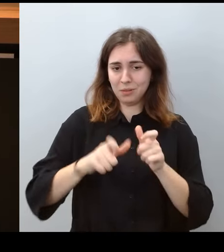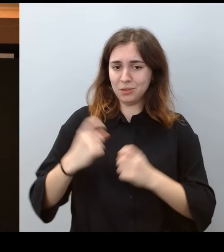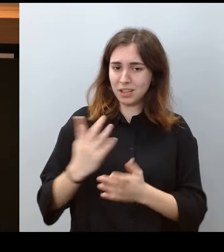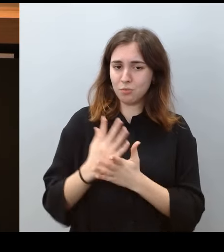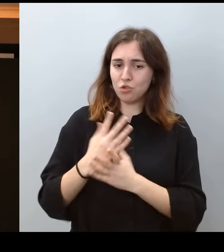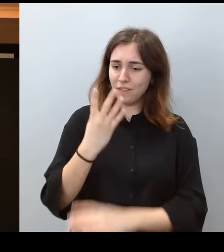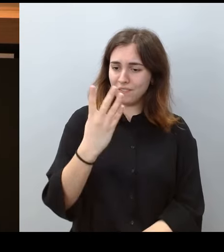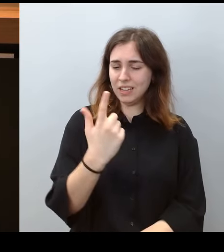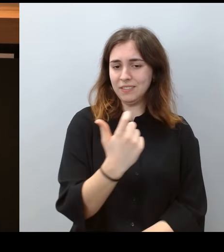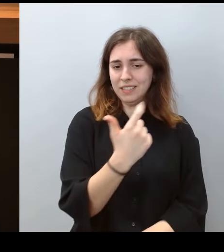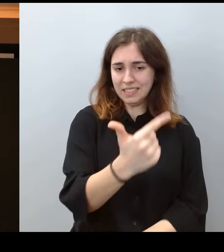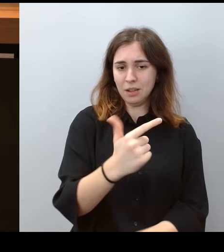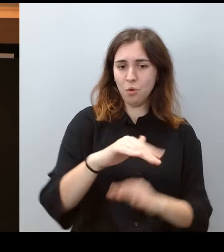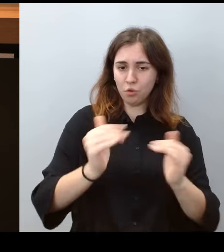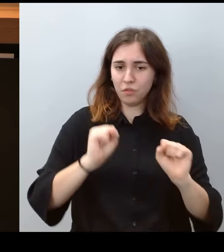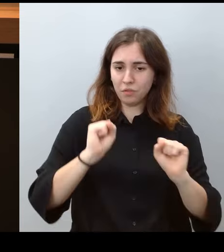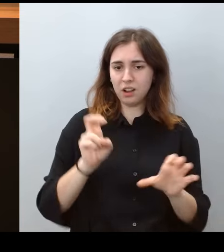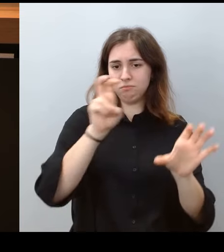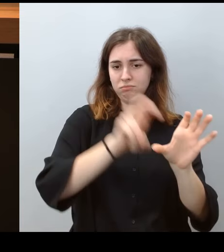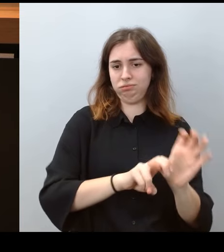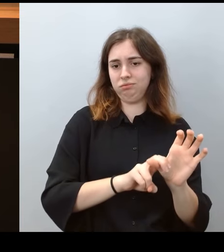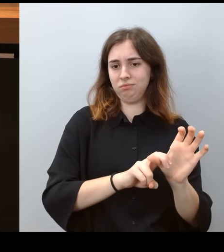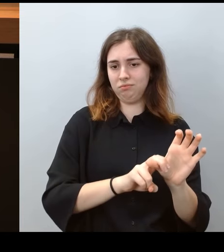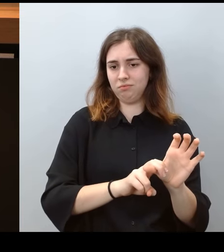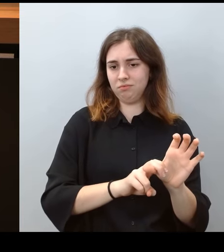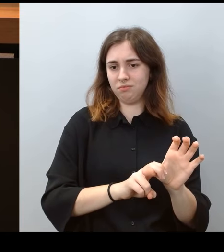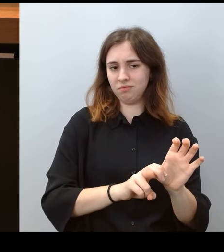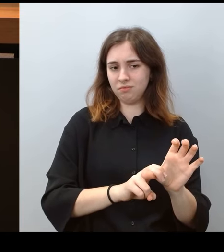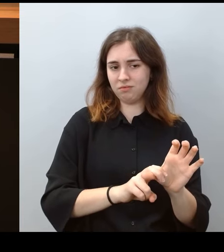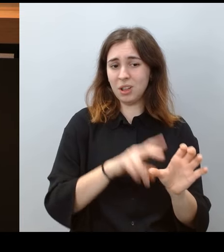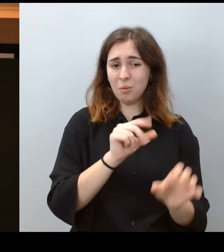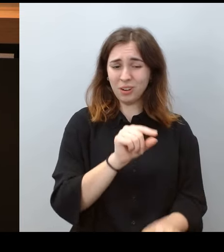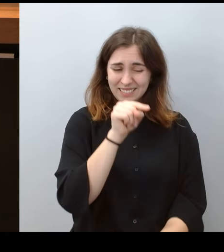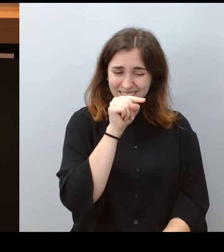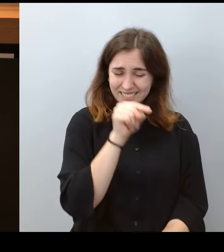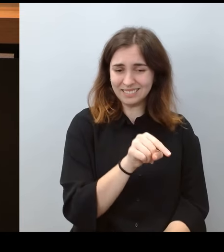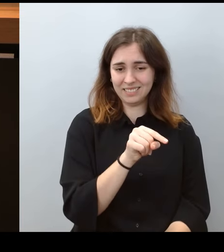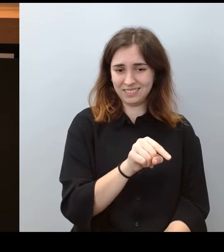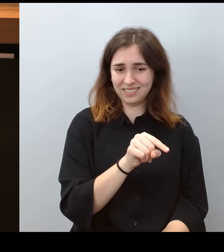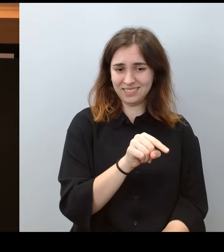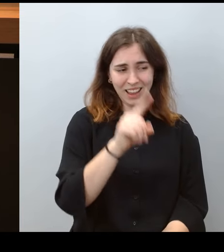können, damit wir dort, wo es so dringend Hilfe braucht, nicht